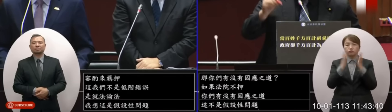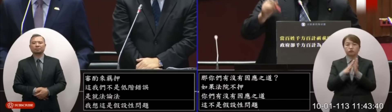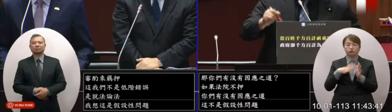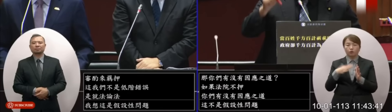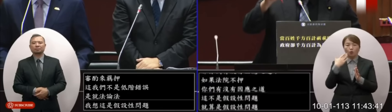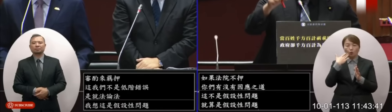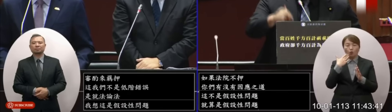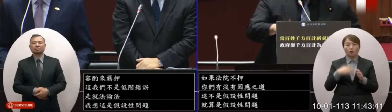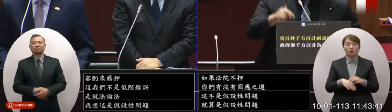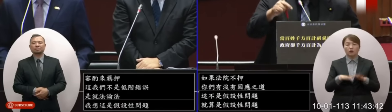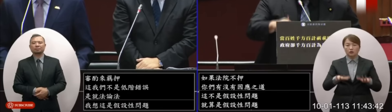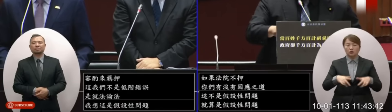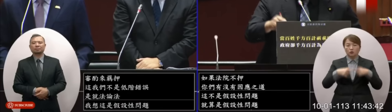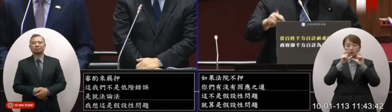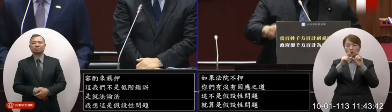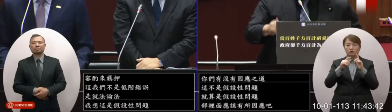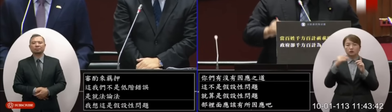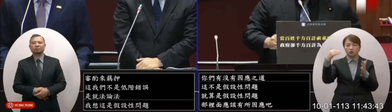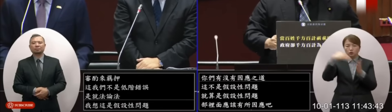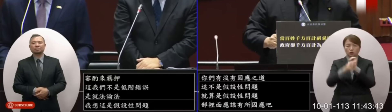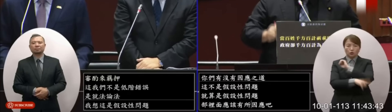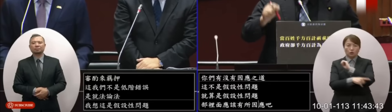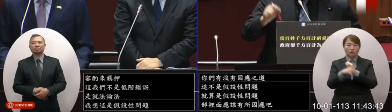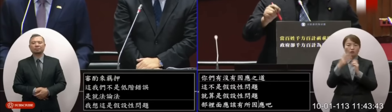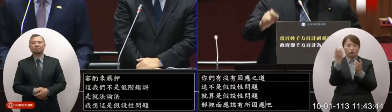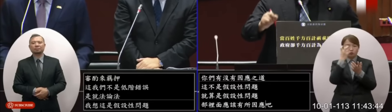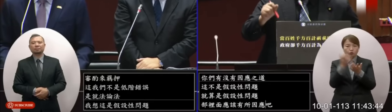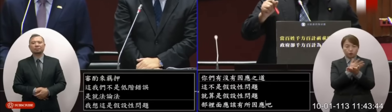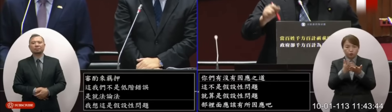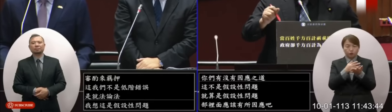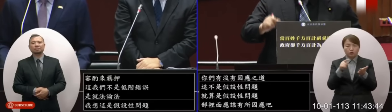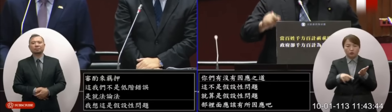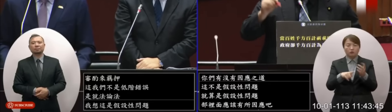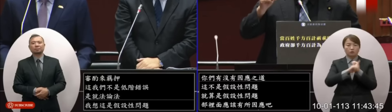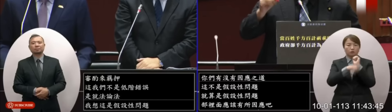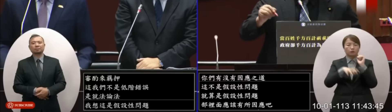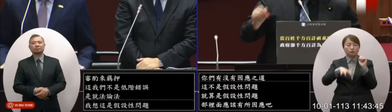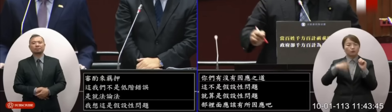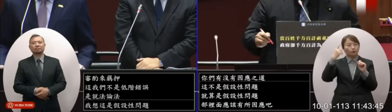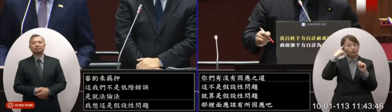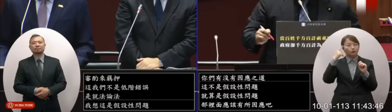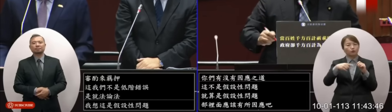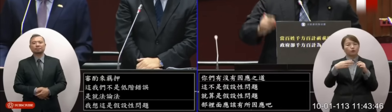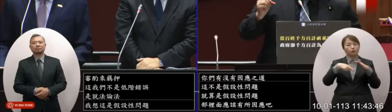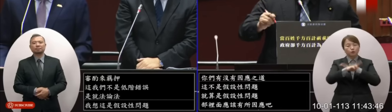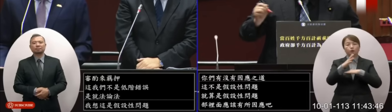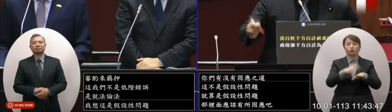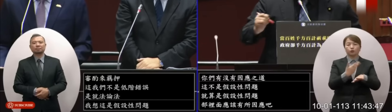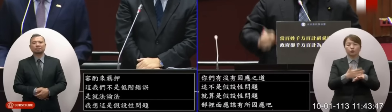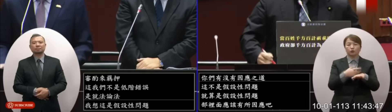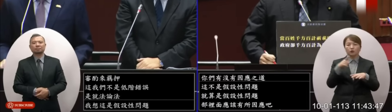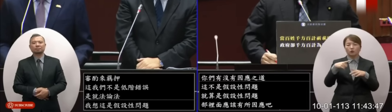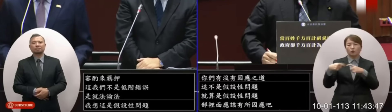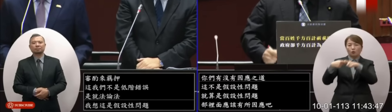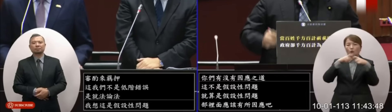今天回到終審法院去審判的時候 如果法院認為沒有逃亡之虞也沒有串證之虞